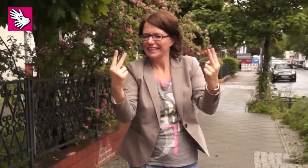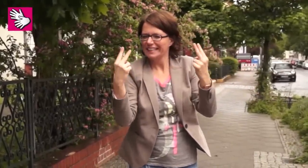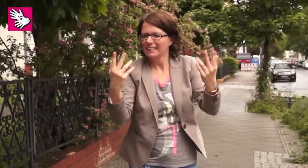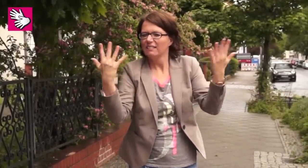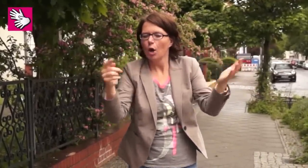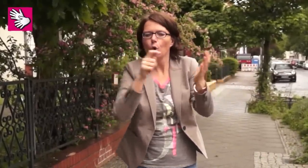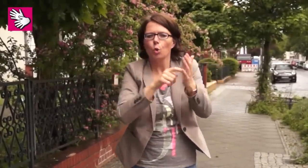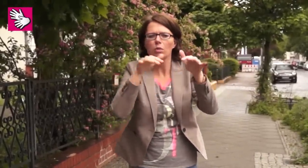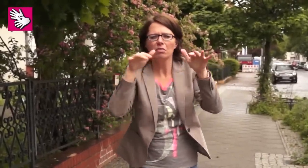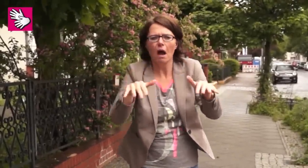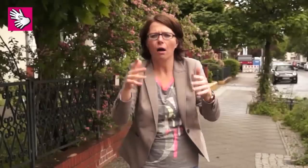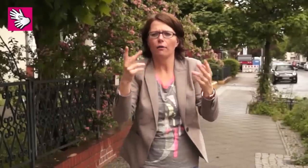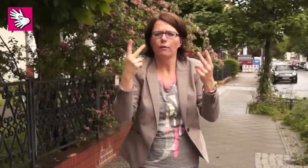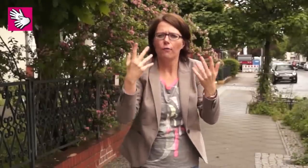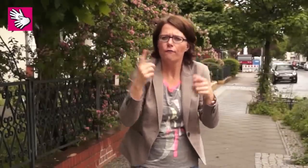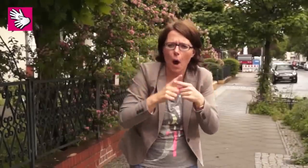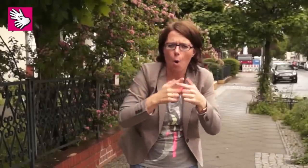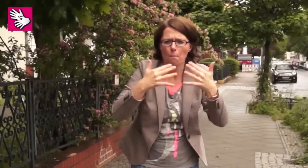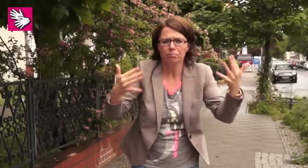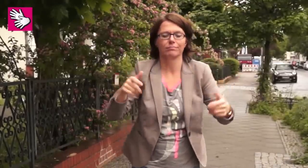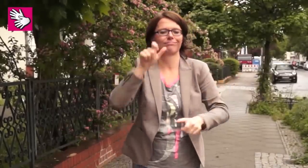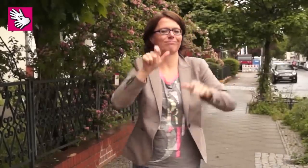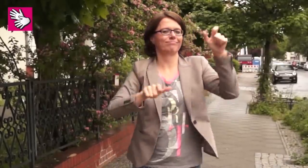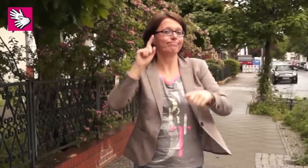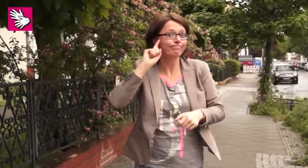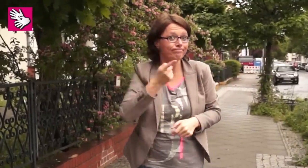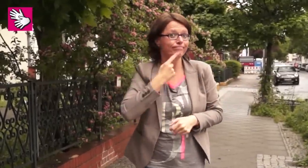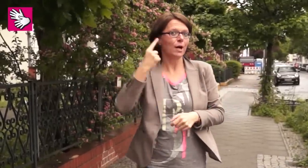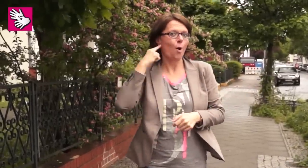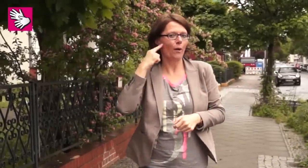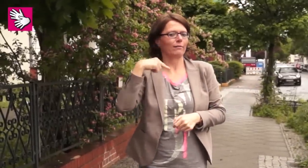Die Gründe hierfür werden im Folgenden von Gehörlosen/Tauben und Hörenden geschildert.